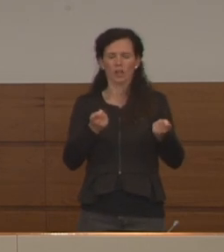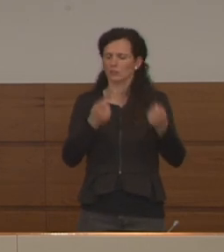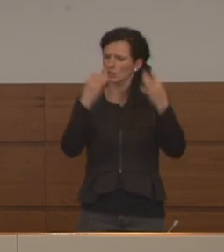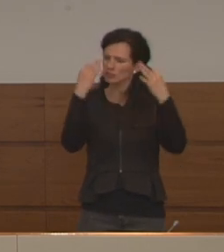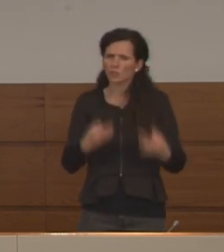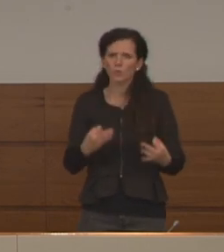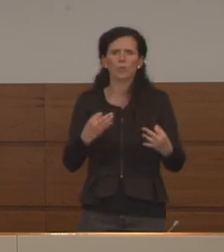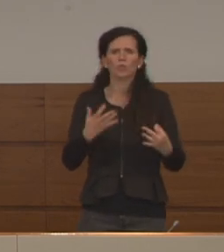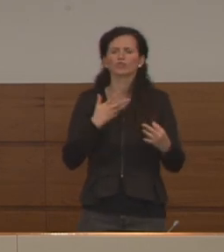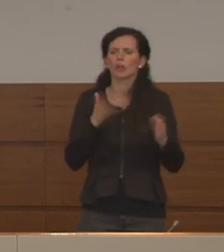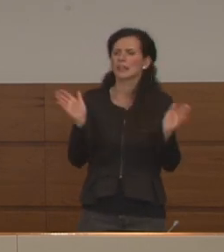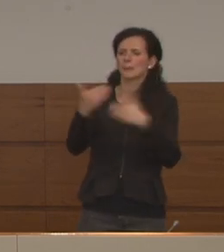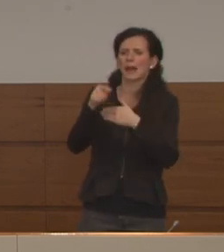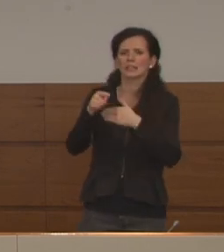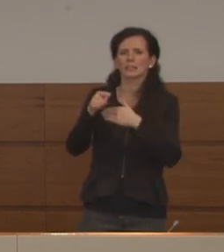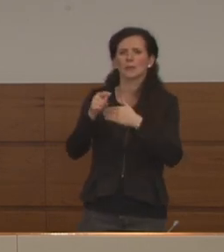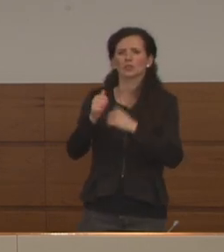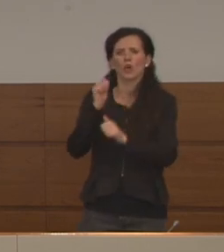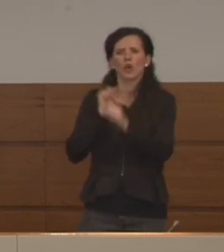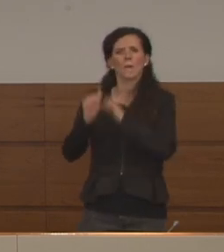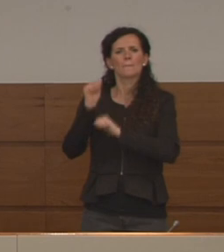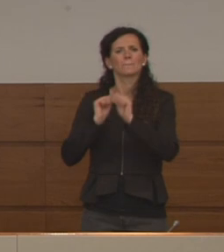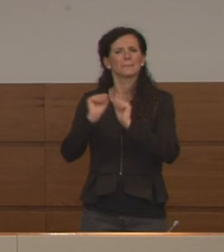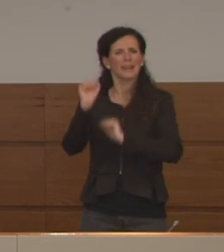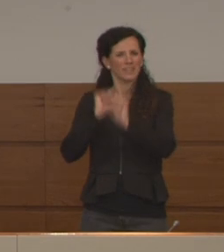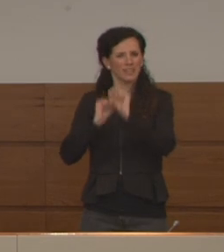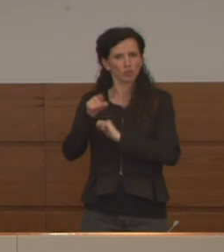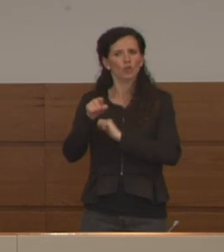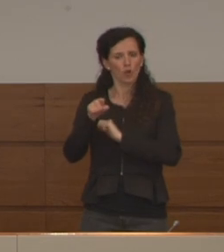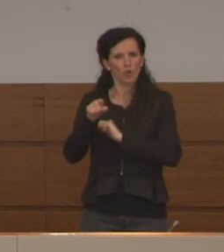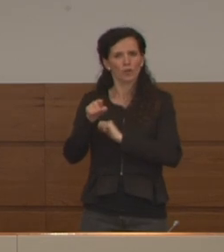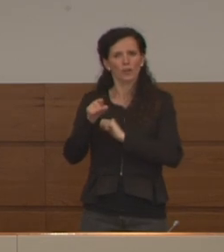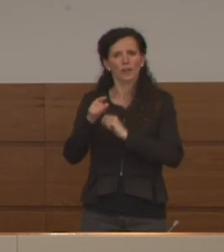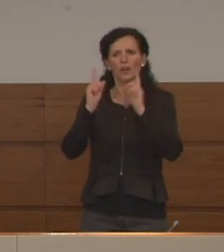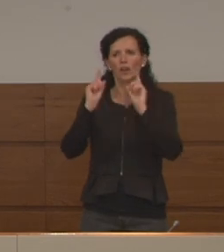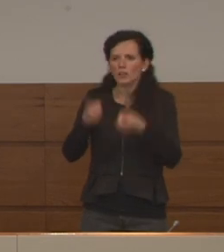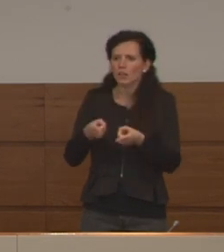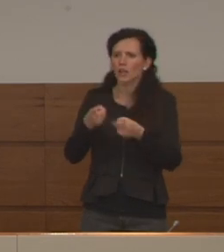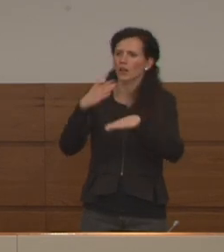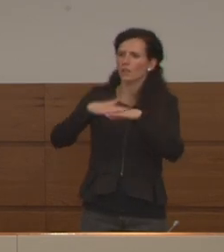i Dipartimenti di Prevenzione vengono dotati dello standard e della